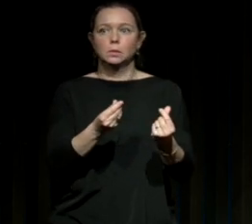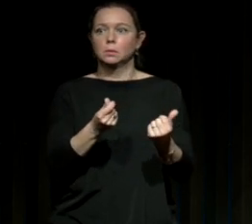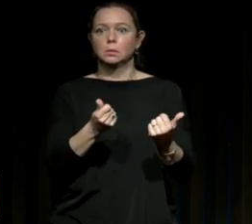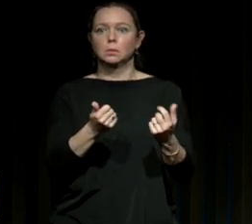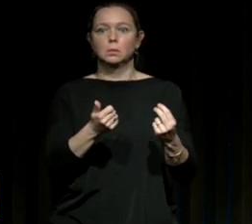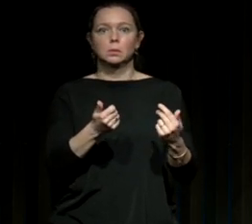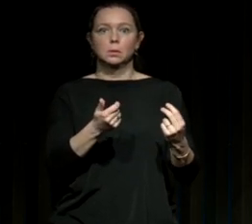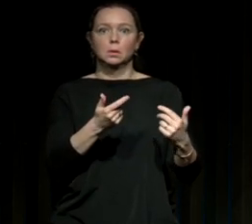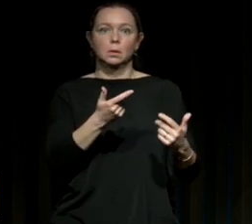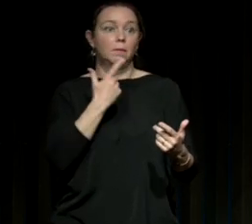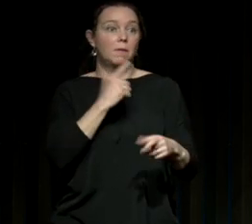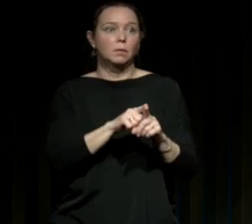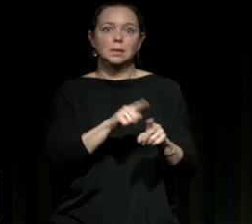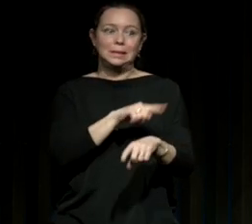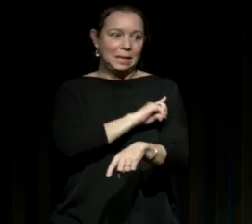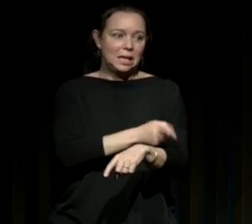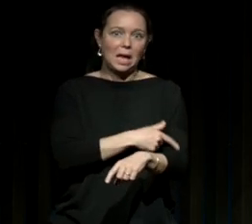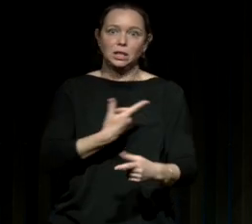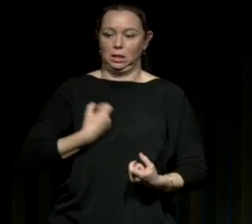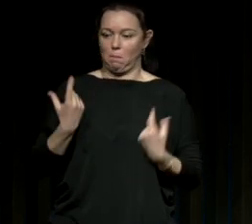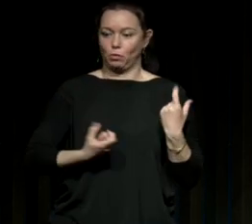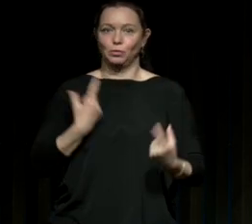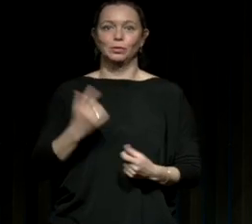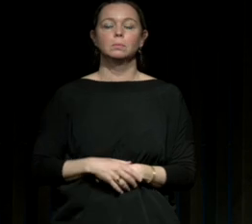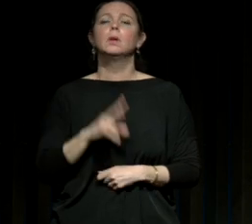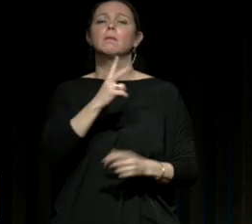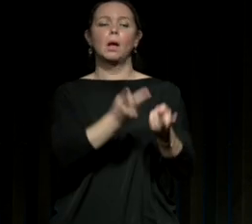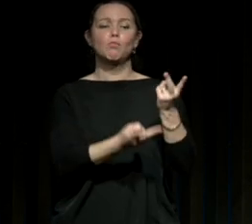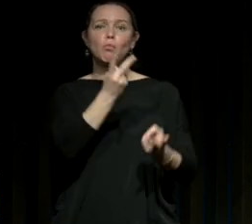dépenser comme énergie il faut pas oublier que le poids finalement c'est un équilibre entre ce